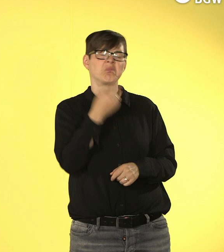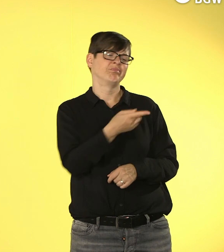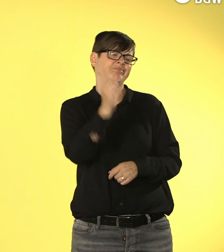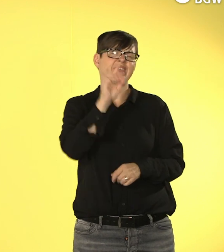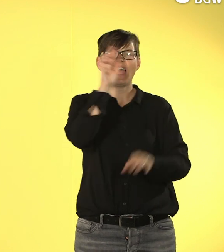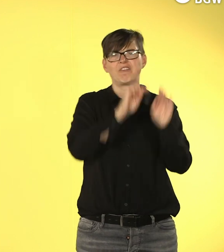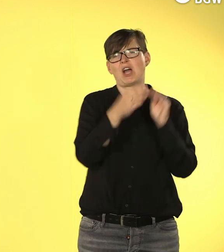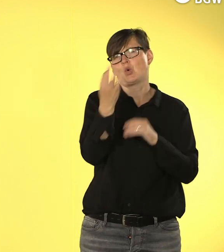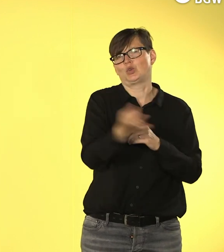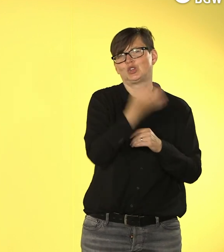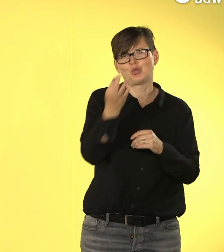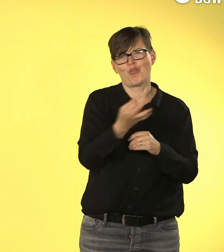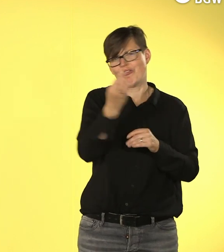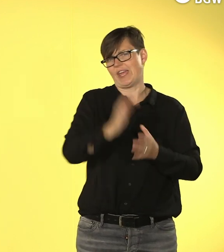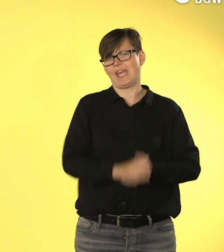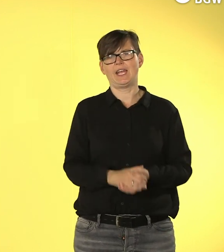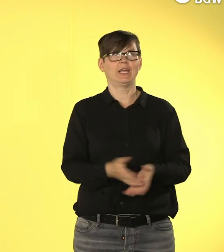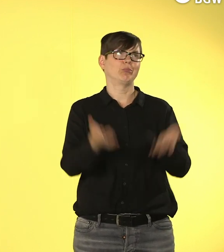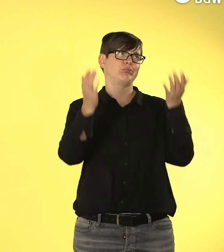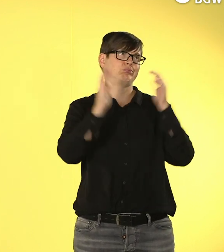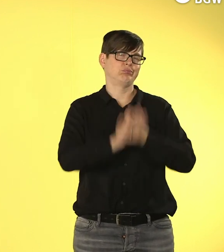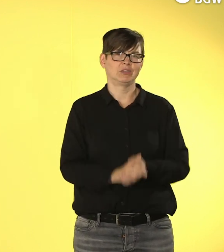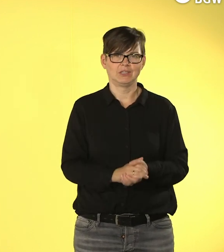Auch das sind Stereotypen oder Schubladendenken.